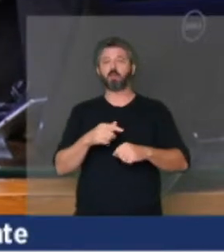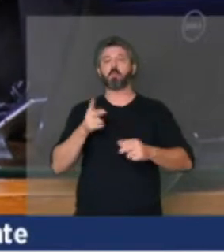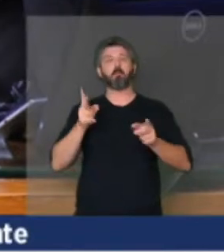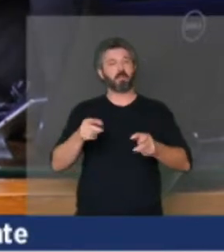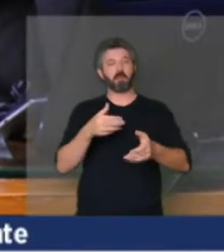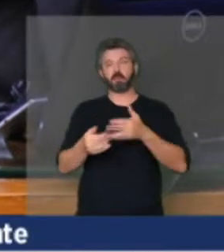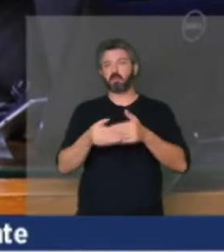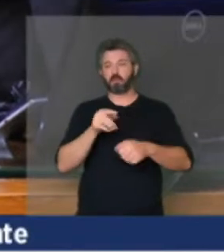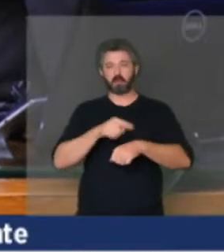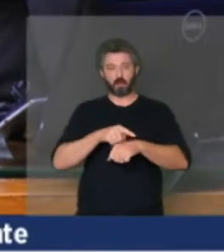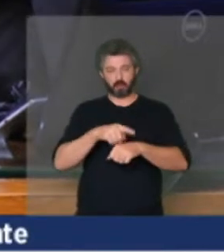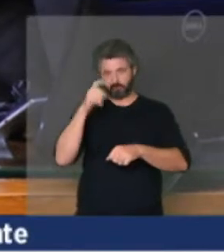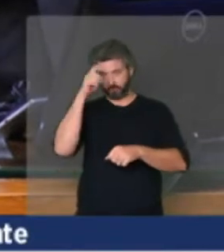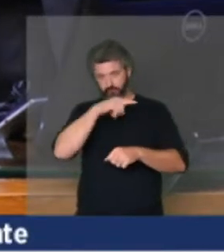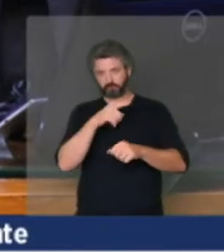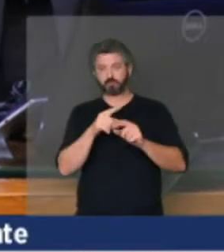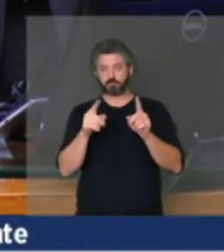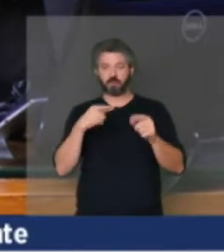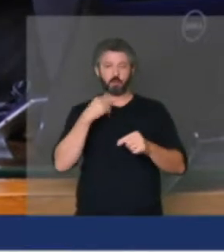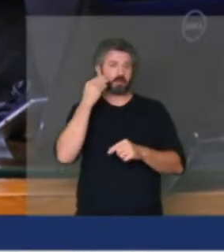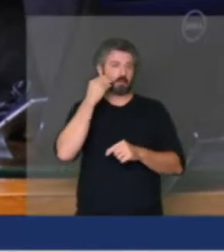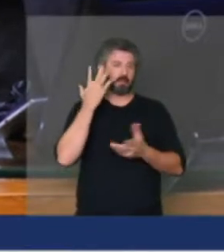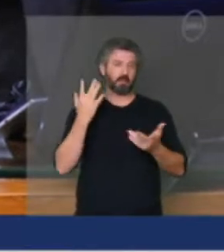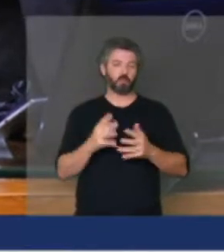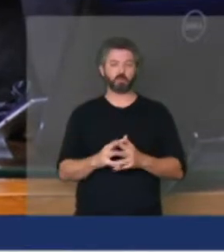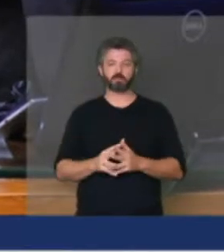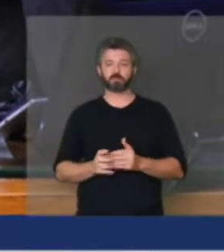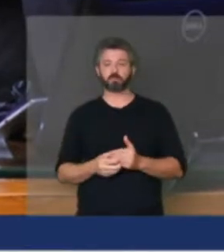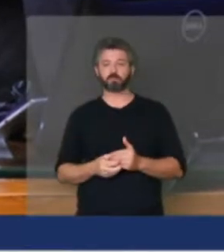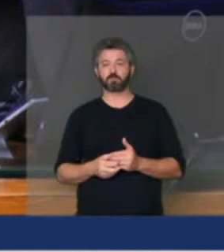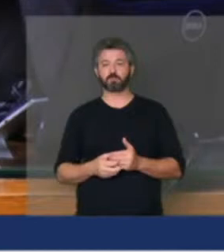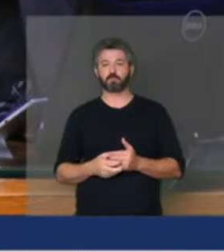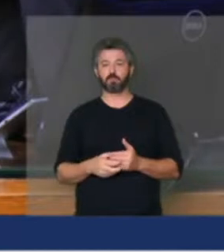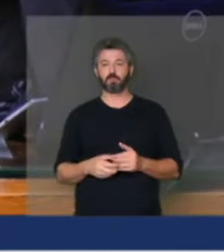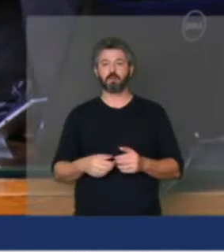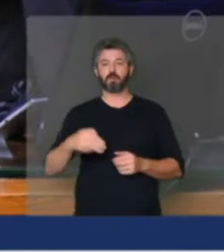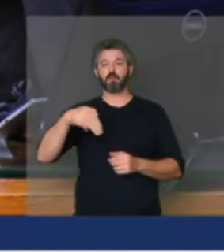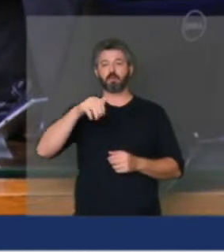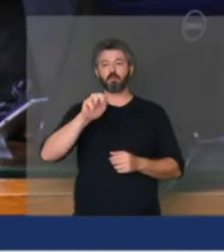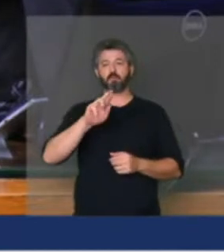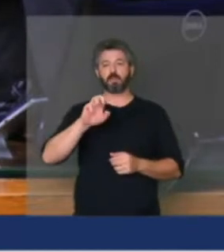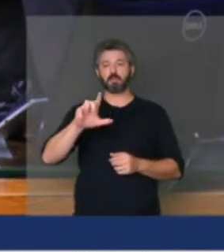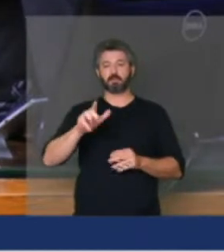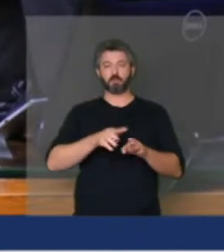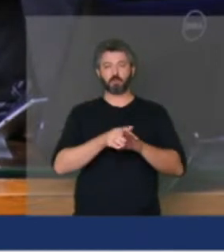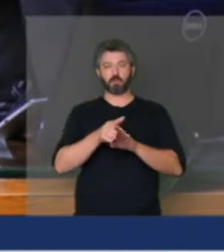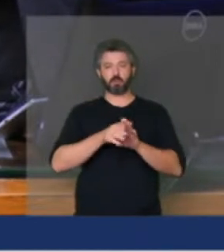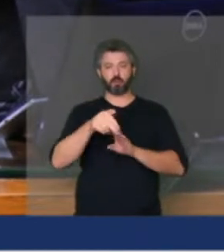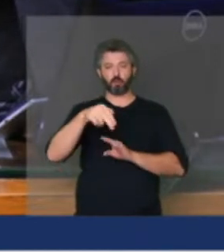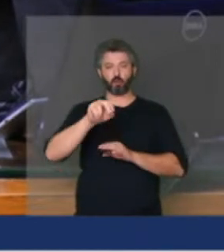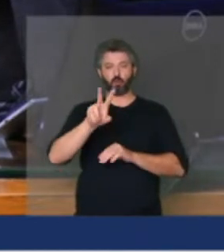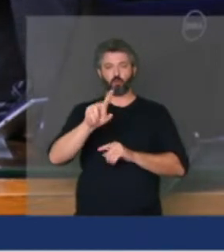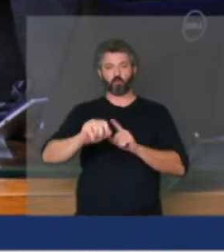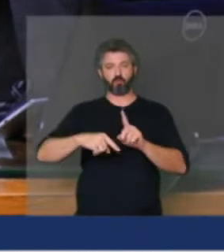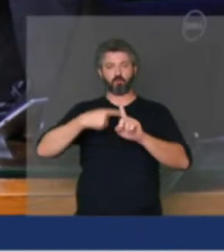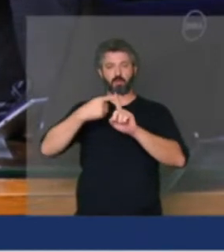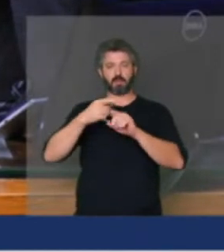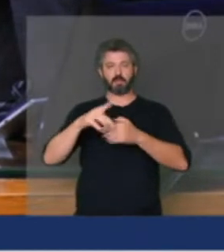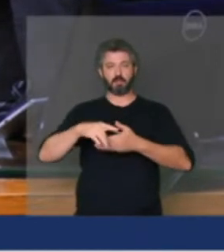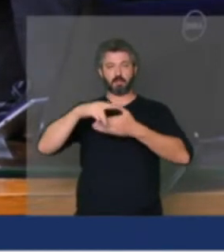OBRIGADO DEPUTADO PAULO. -- [PRESIDENTE]: DEPUTADO MARCEL PARA ORIENTAR PELO NOVO AGREGADO O TEMPO DE LÍDER. TALÍRIA? -- [DEPUTADA]: NÃO, PEDIR DEPOIS A PALAVRA PARA O DEPUTADO IVAN VALENTE. EU